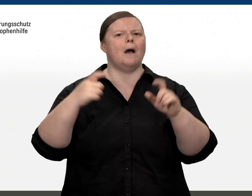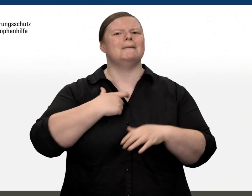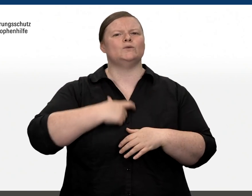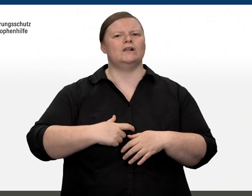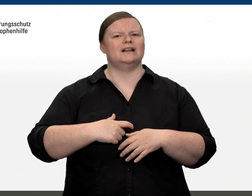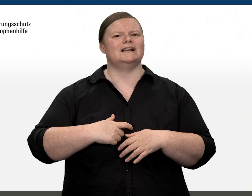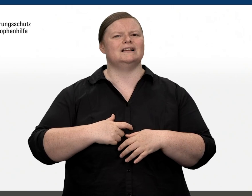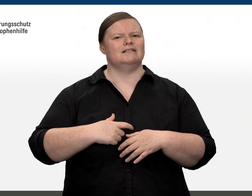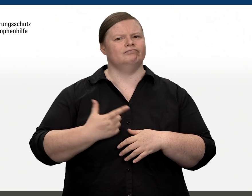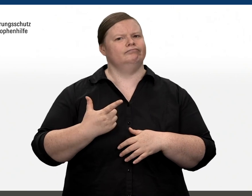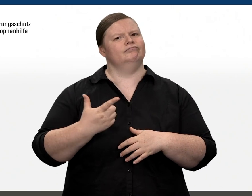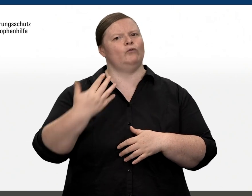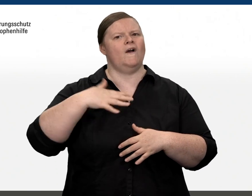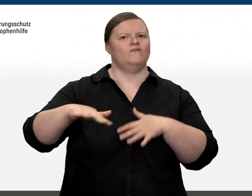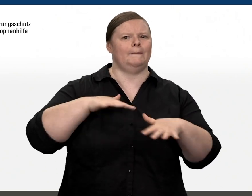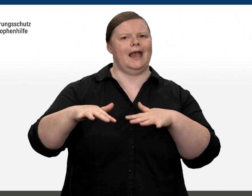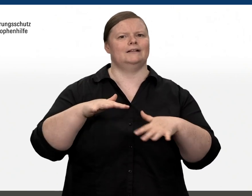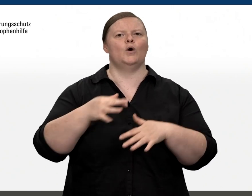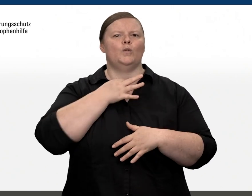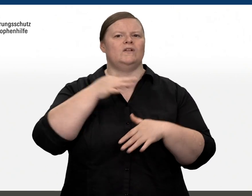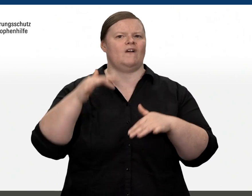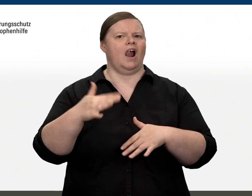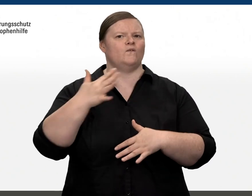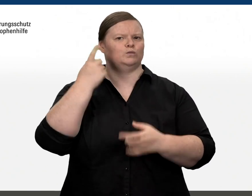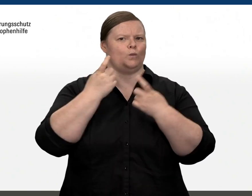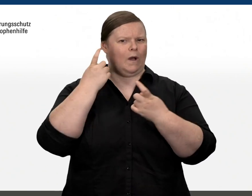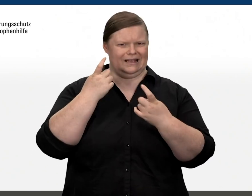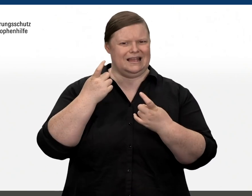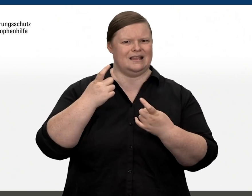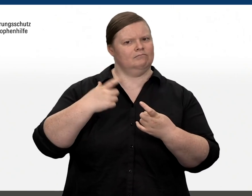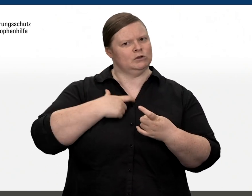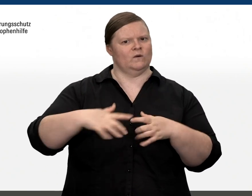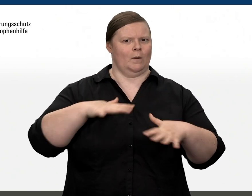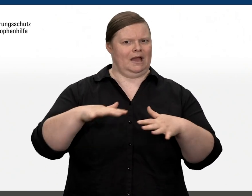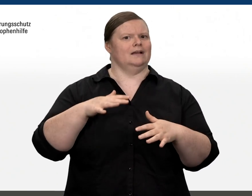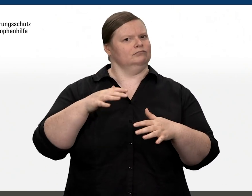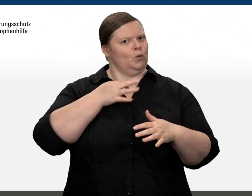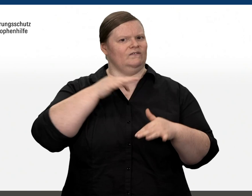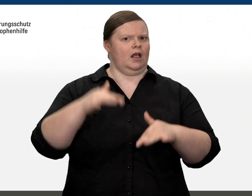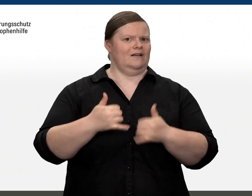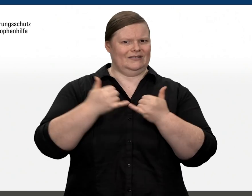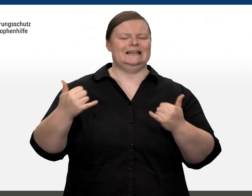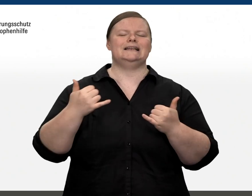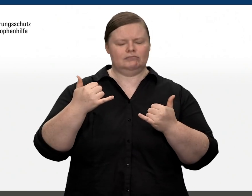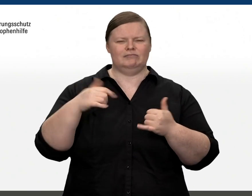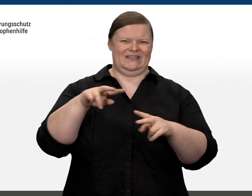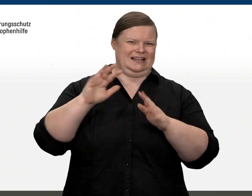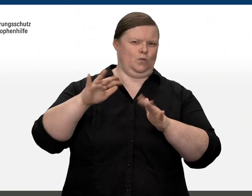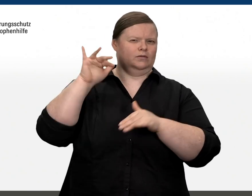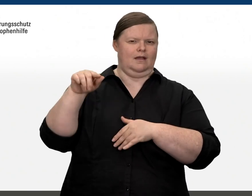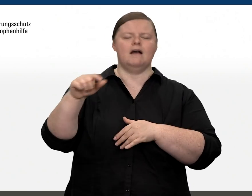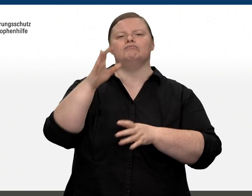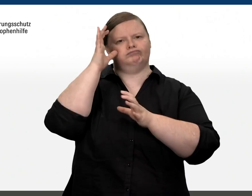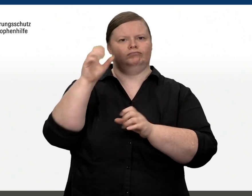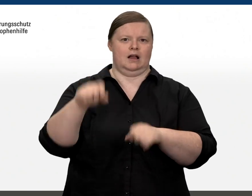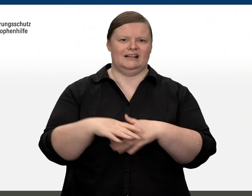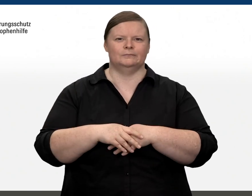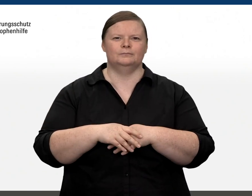dem Gebärdensprachvideo zur persönlichen Notfallvorsorge.